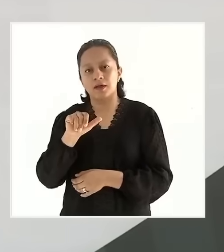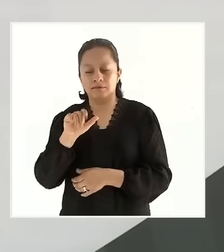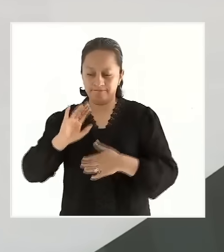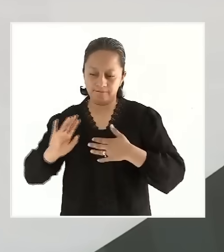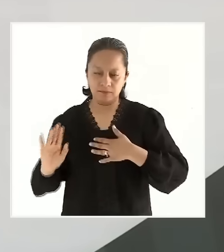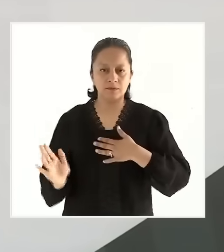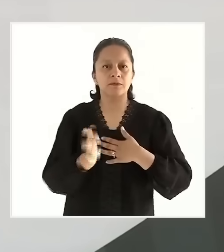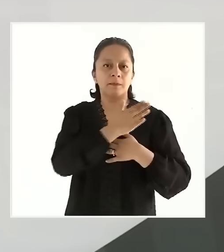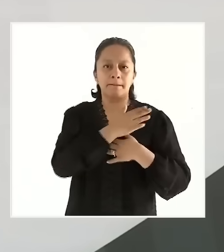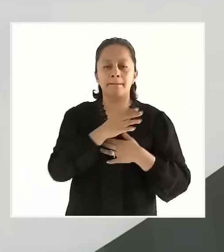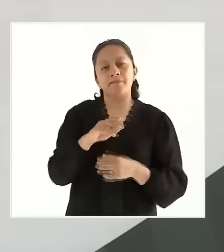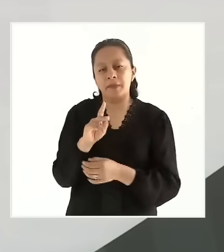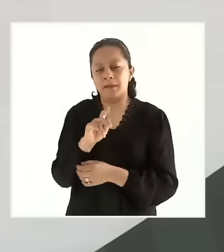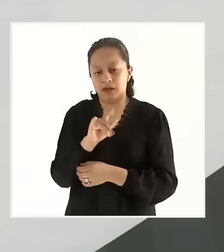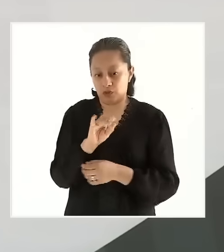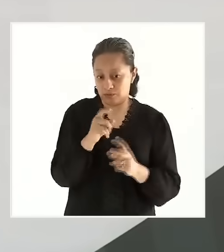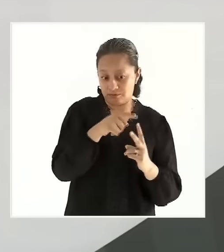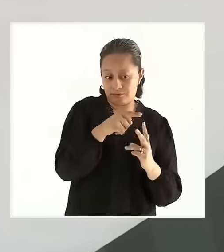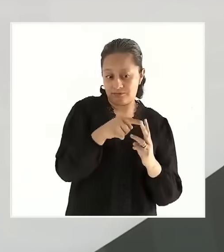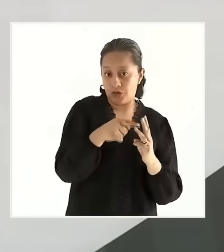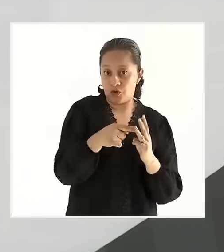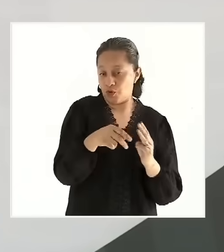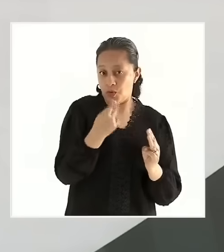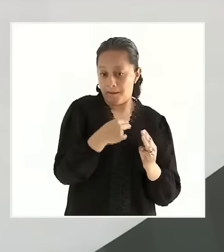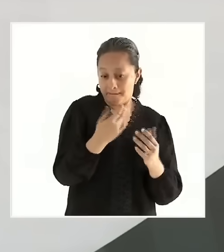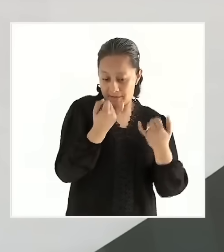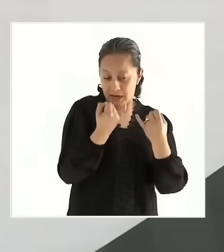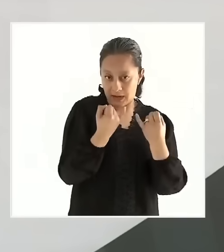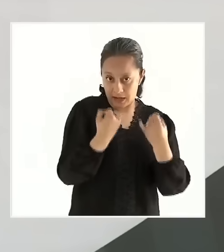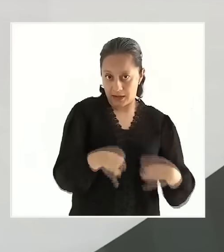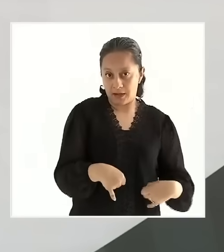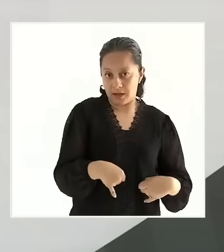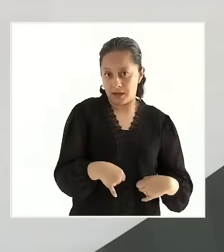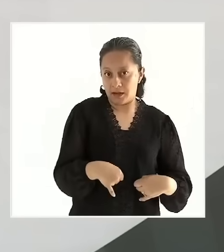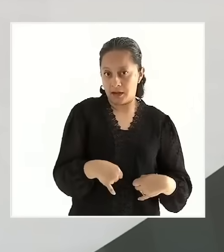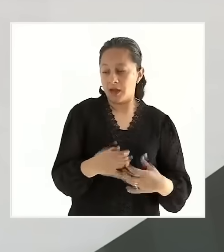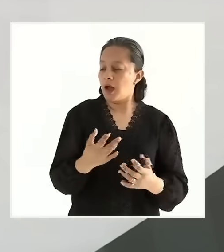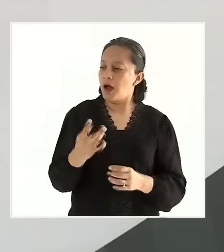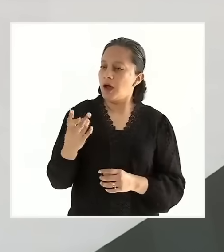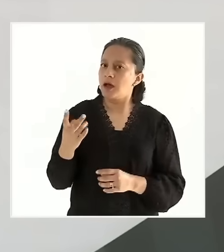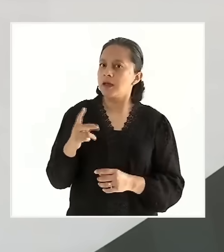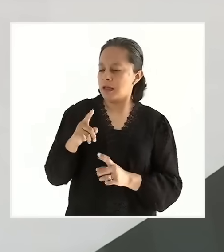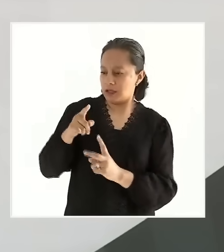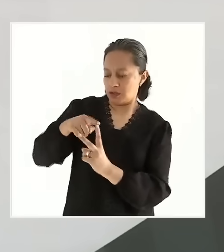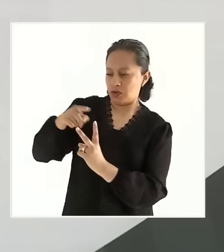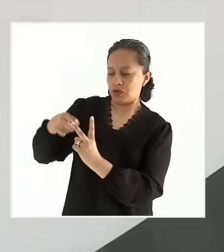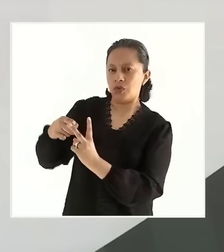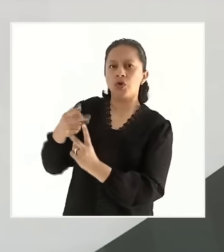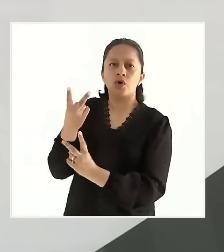Amo a mi marido, pero cada uno somos personas distintas. Ese es nuestro pensamiento. Claro